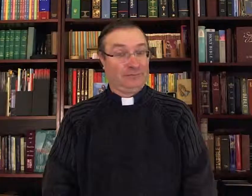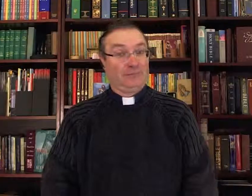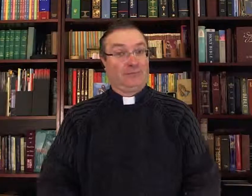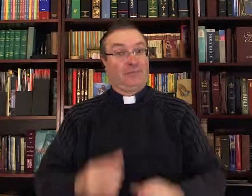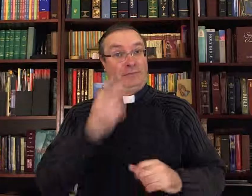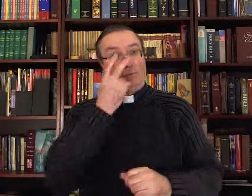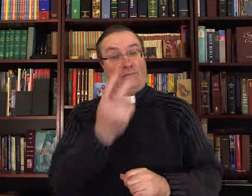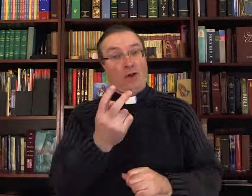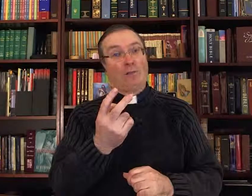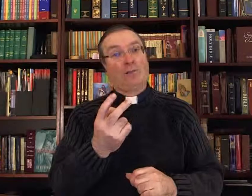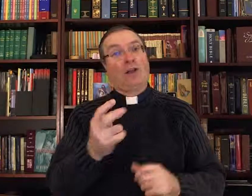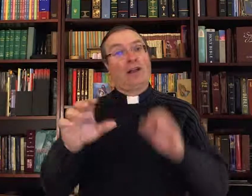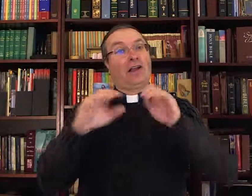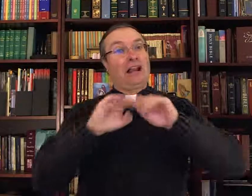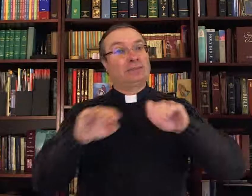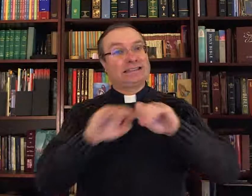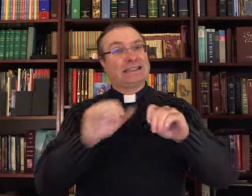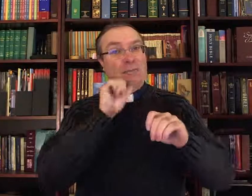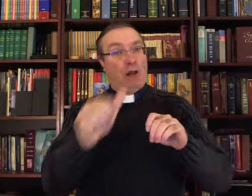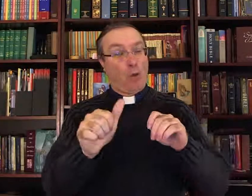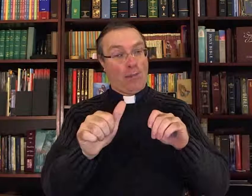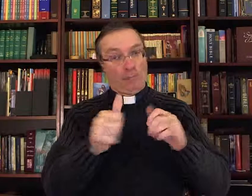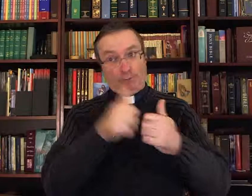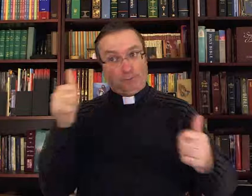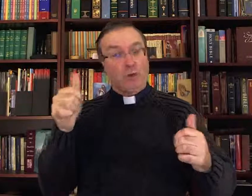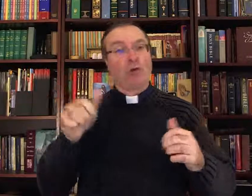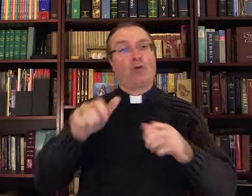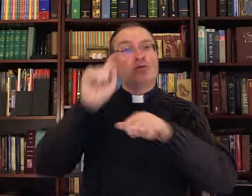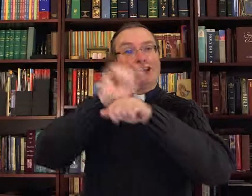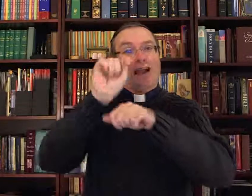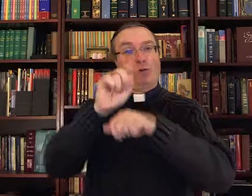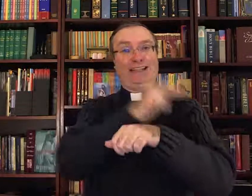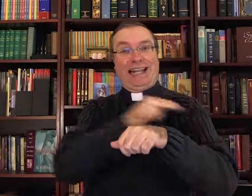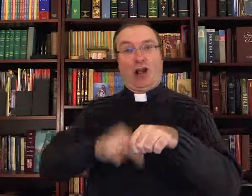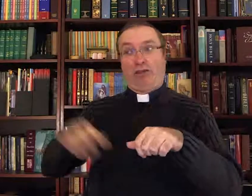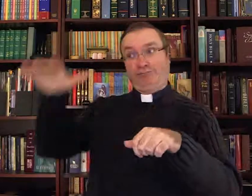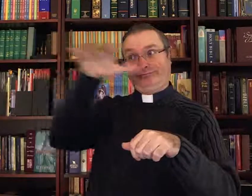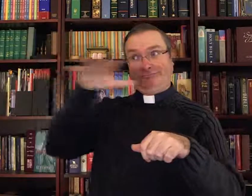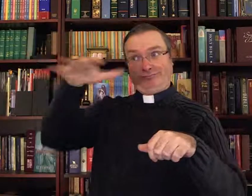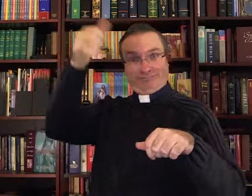On verra que la piscine n'était pas loin du temple d'Hérode,